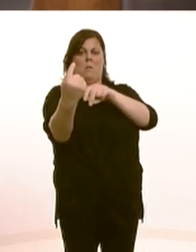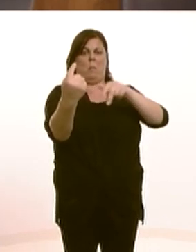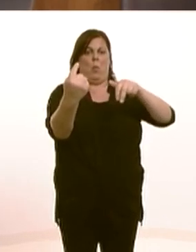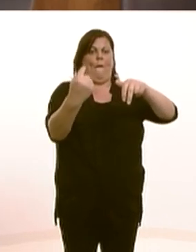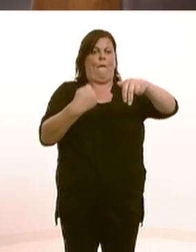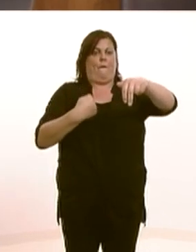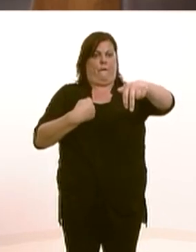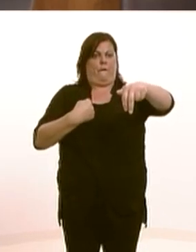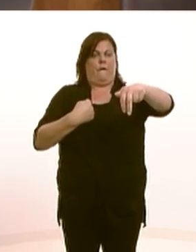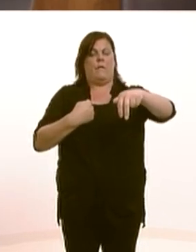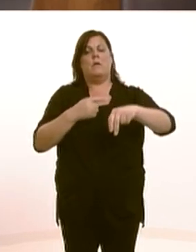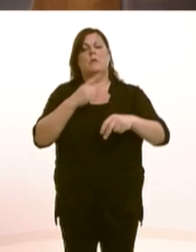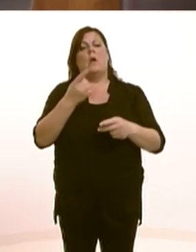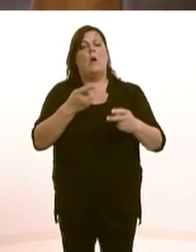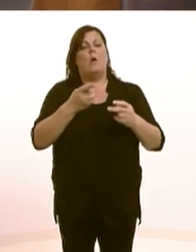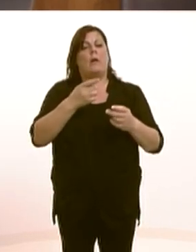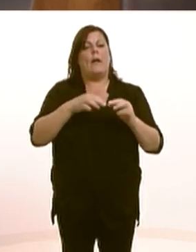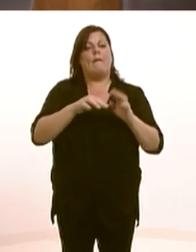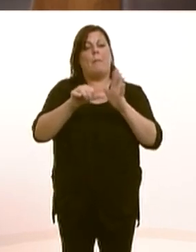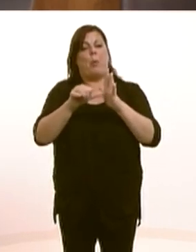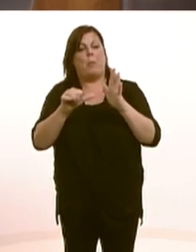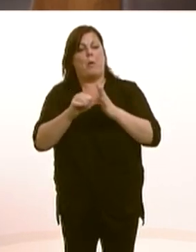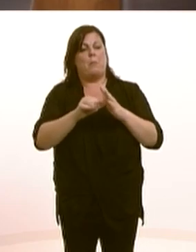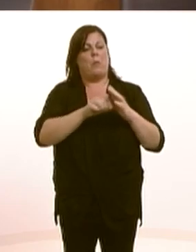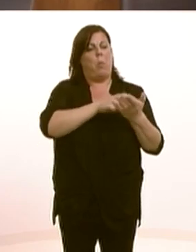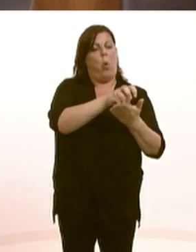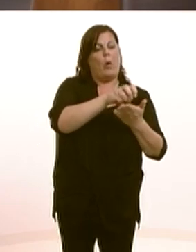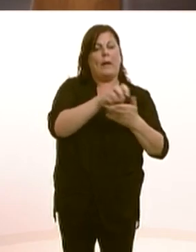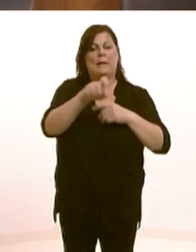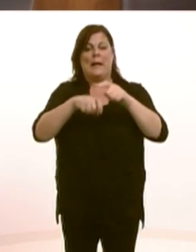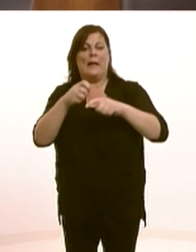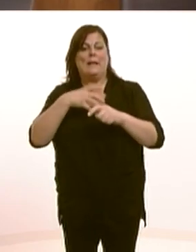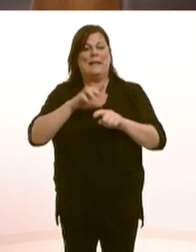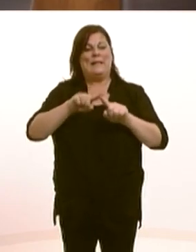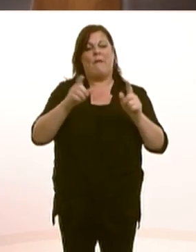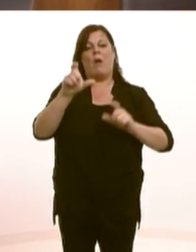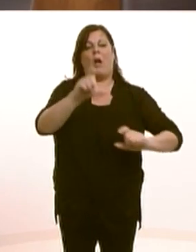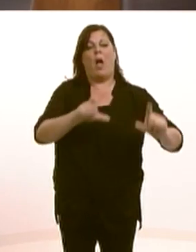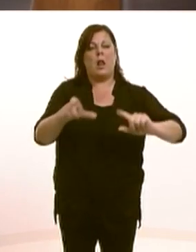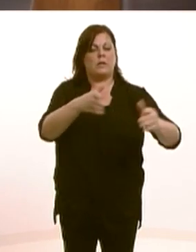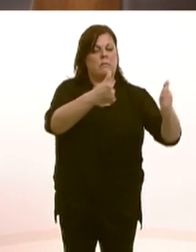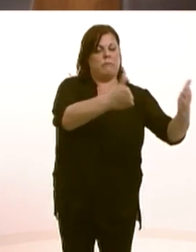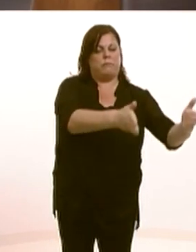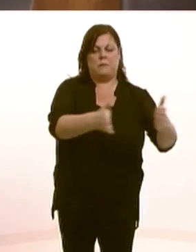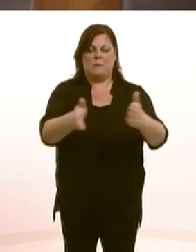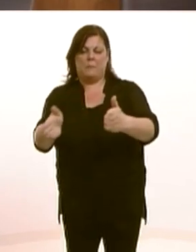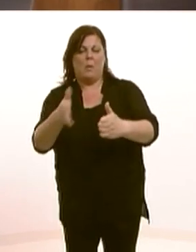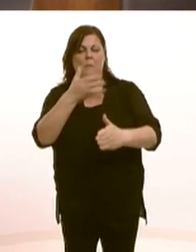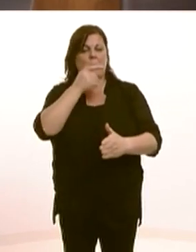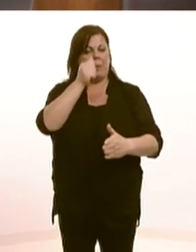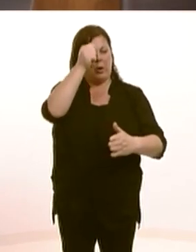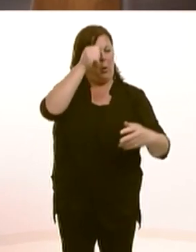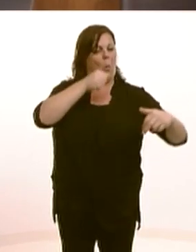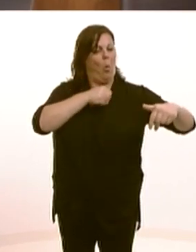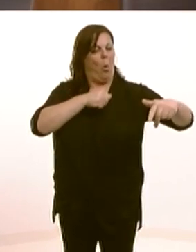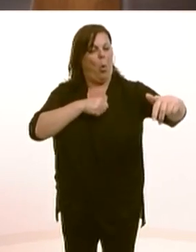efallai eu bod nhwín wahanol liwiau, so mae pobl yn deall ble maen nhw i fod i gerdded a ble maen nhw i fod i feicio.